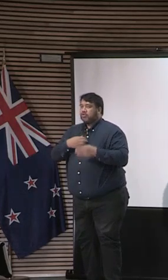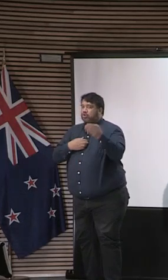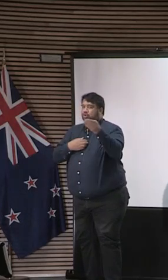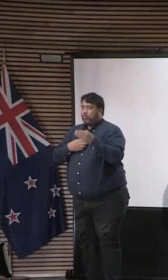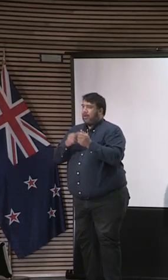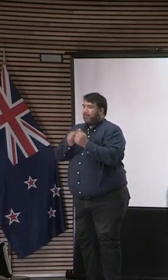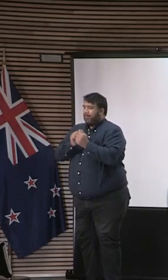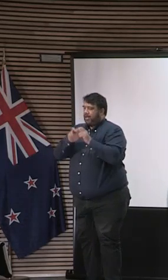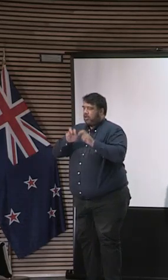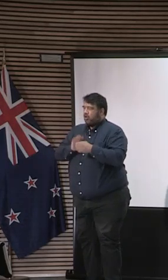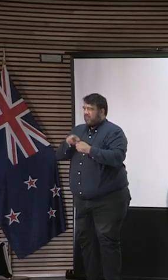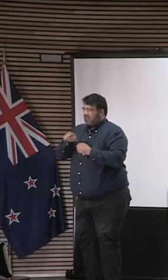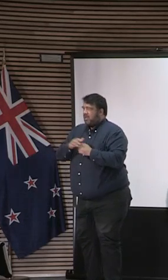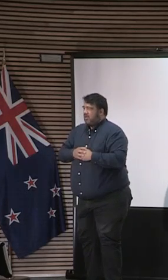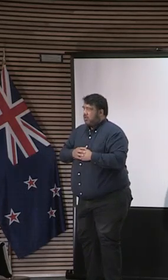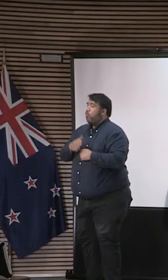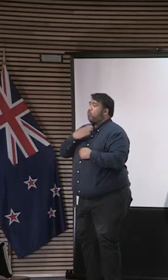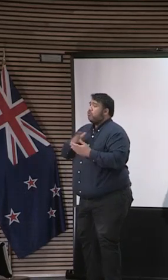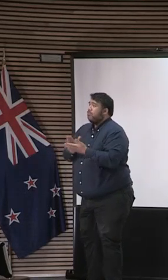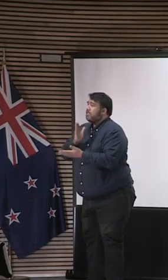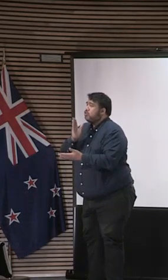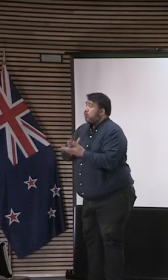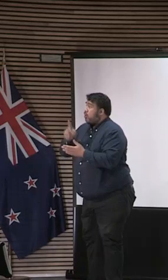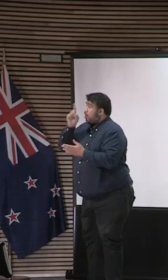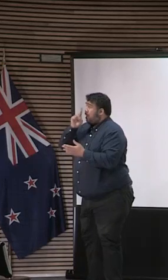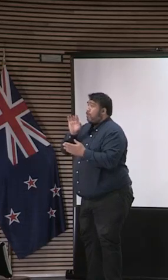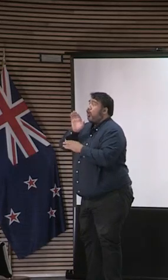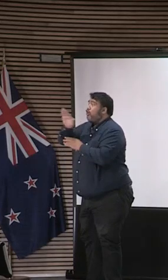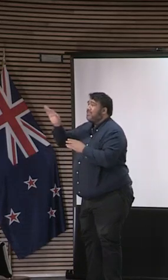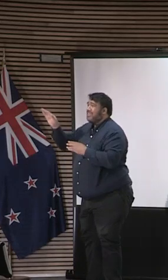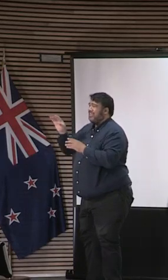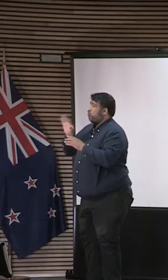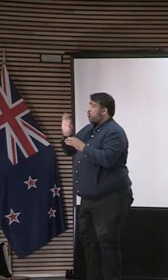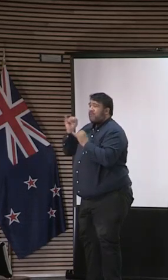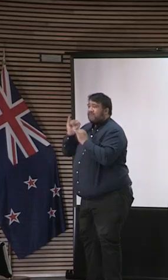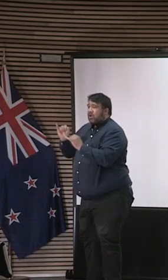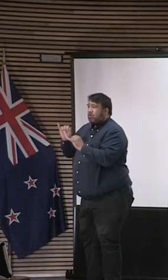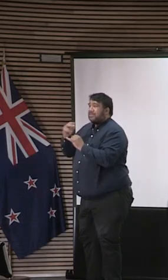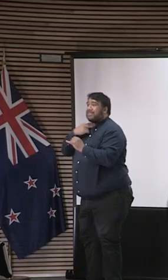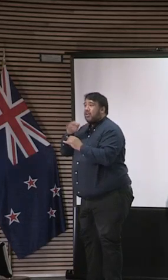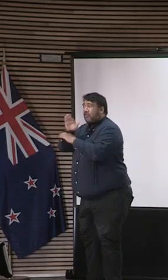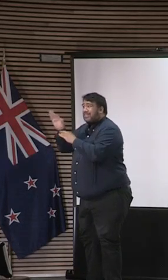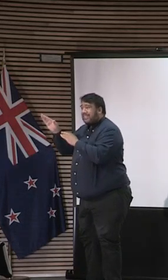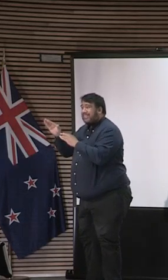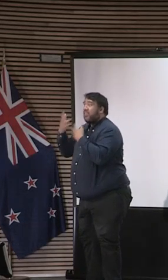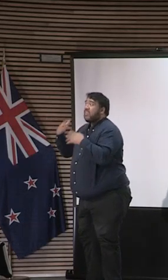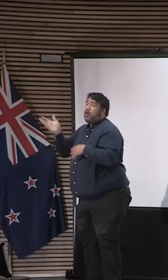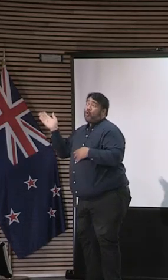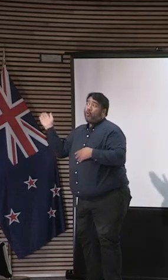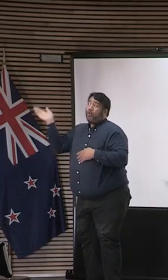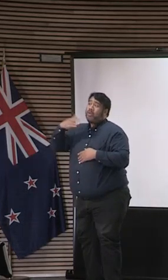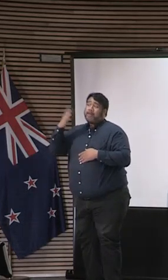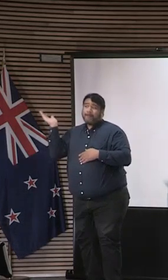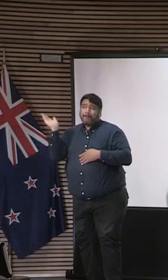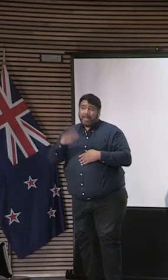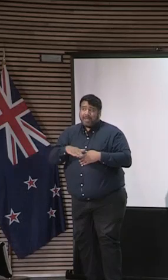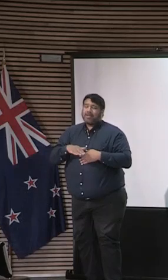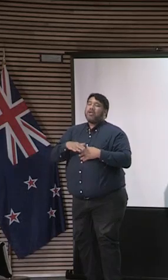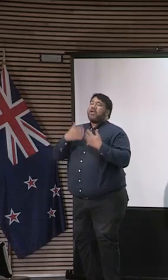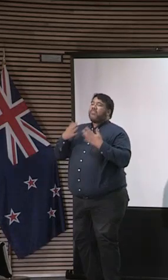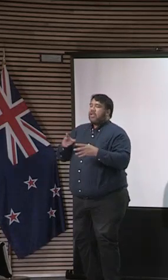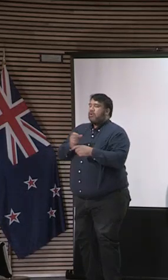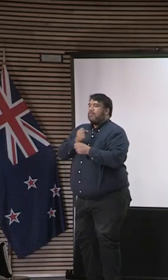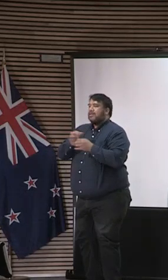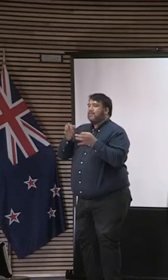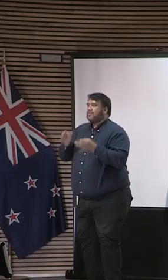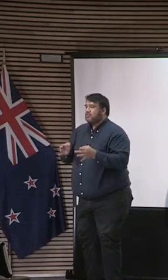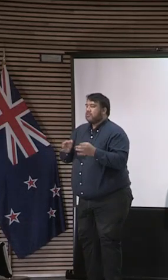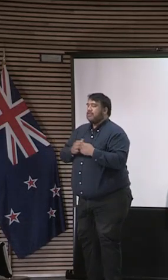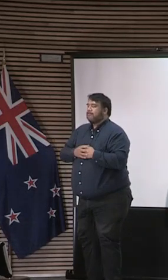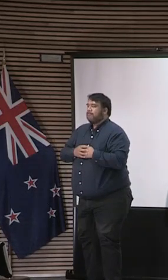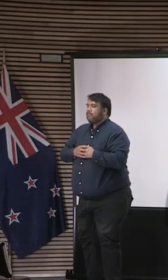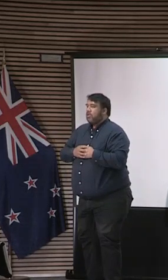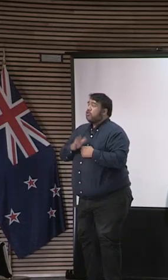R.nanga. Ko tetahi o nga mea